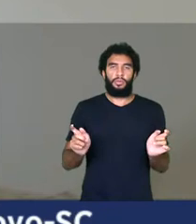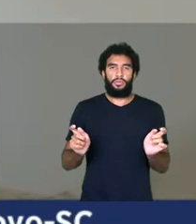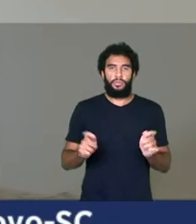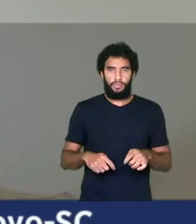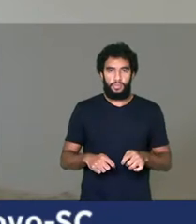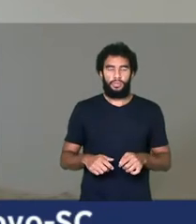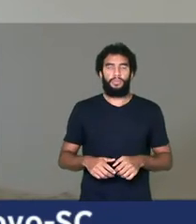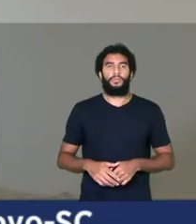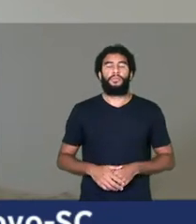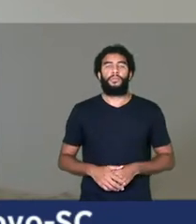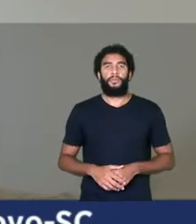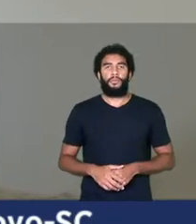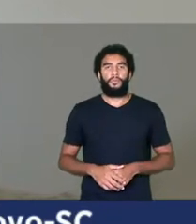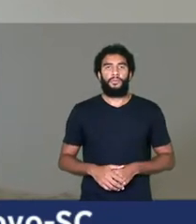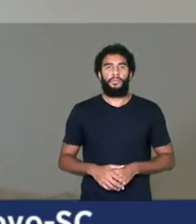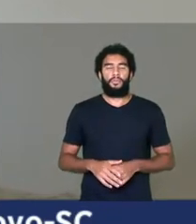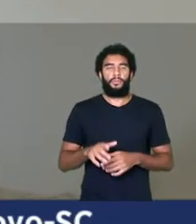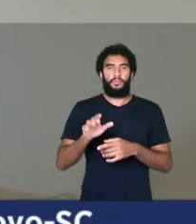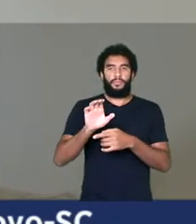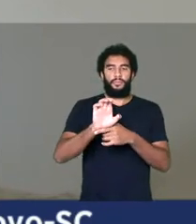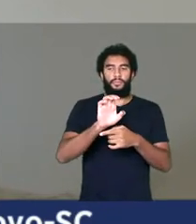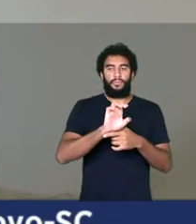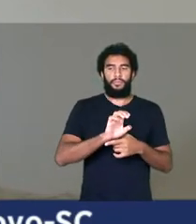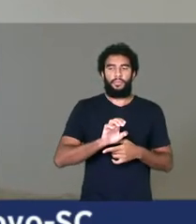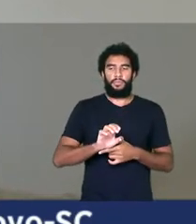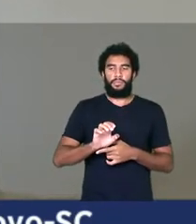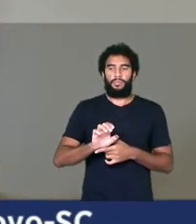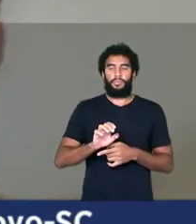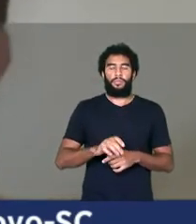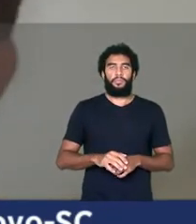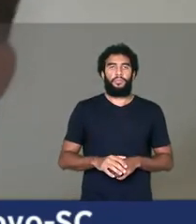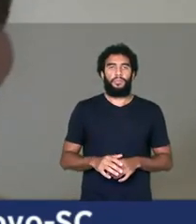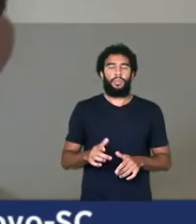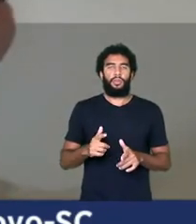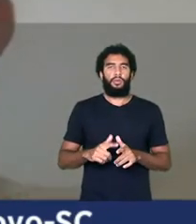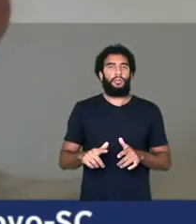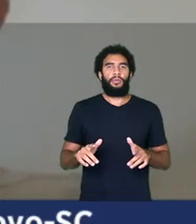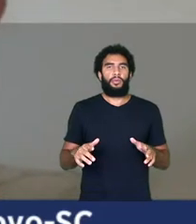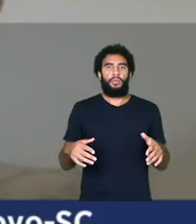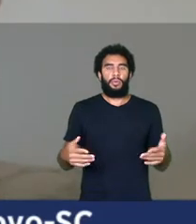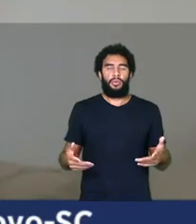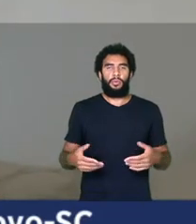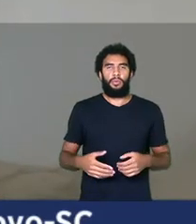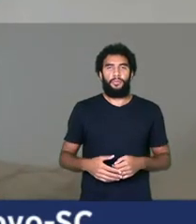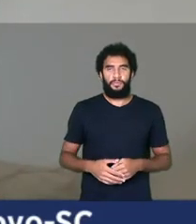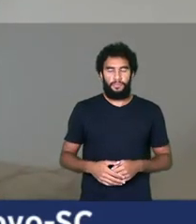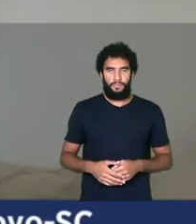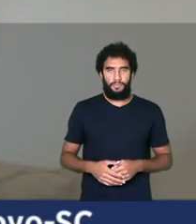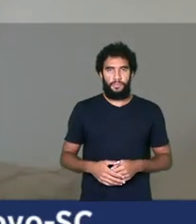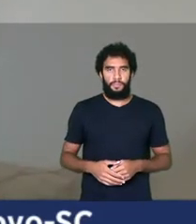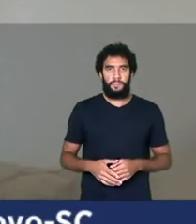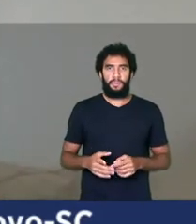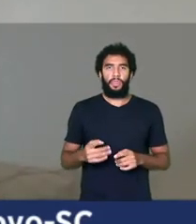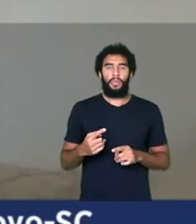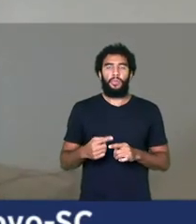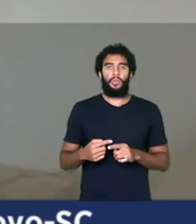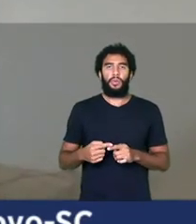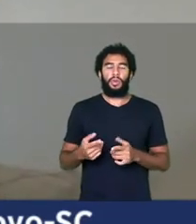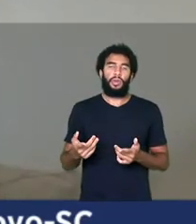QUAL É A QUANTIFICO CADA DE CASSINOS QUE ESTARÁ DISPONÍVEL NOS ESTADOS. QUAL É O PROBLEMA NISSO? É QUE